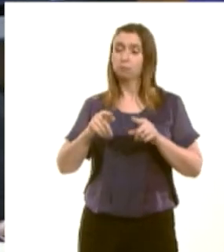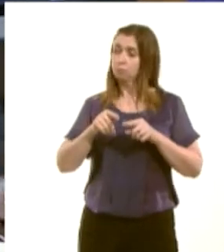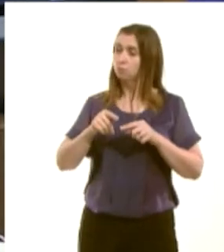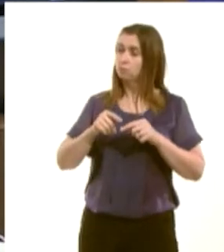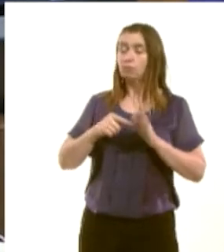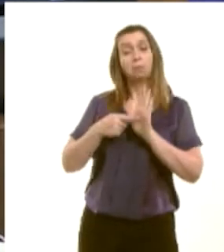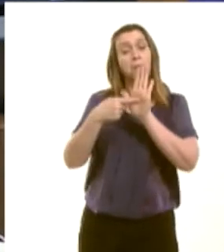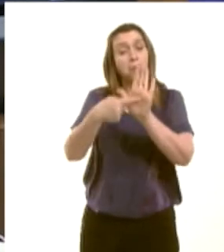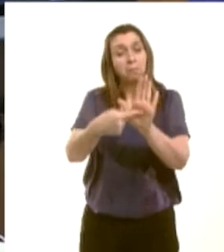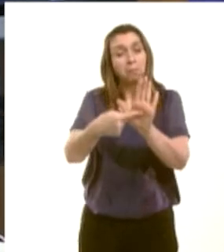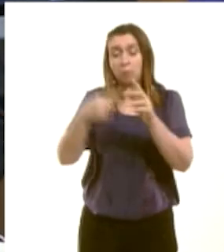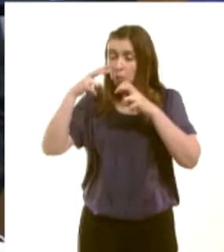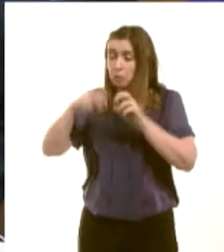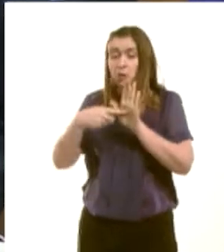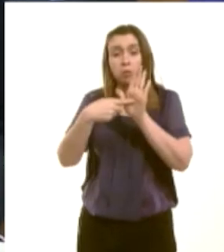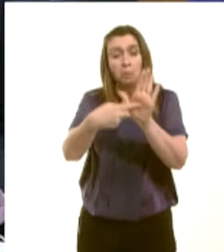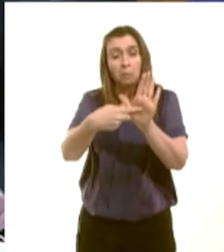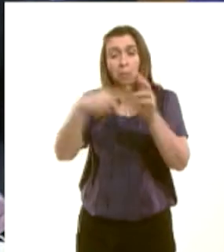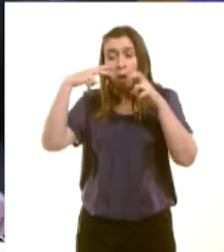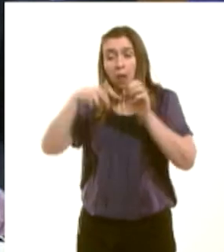ddiweddar wedi penodi dau gyd-gadeirydd annibynnol iír cyd-weithrediad iechyd ynglyn ‚ír